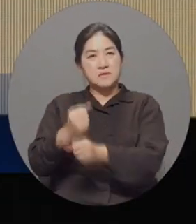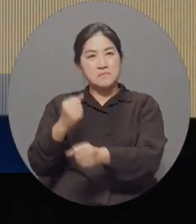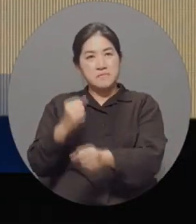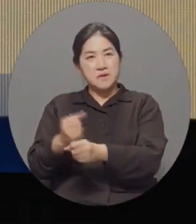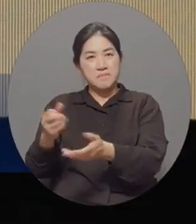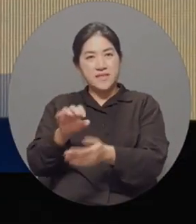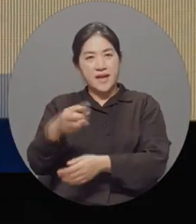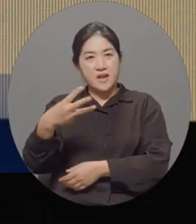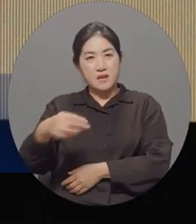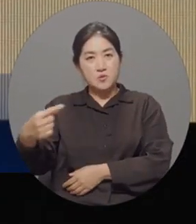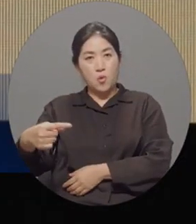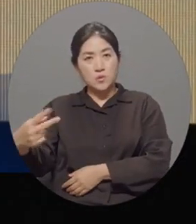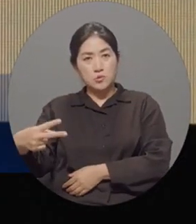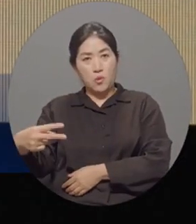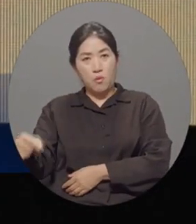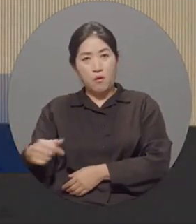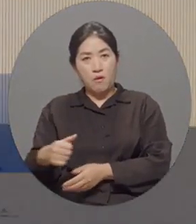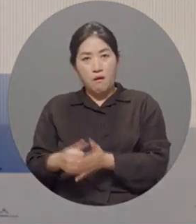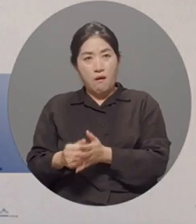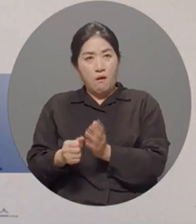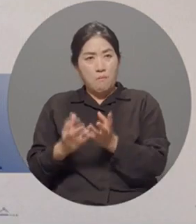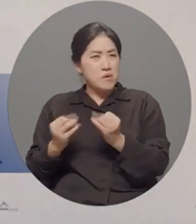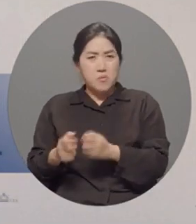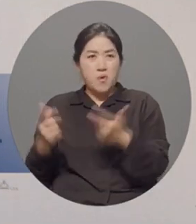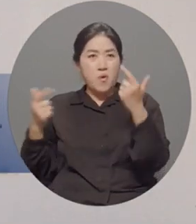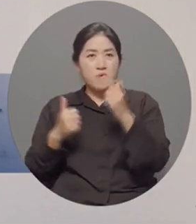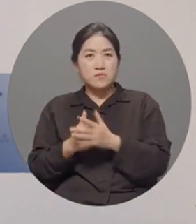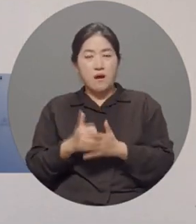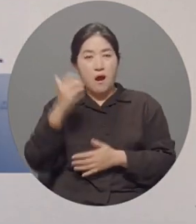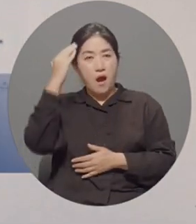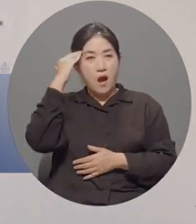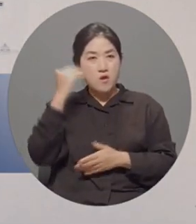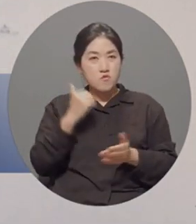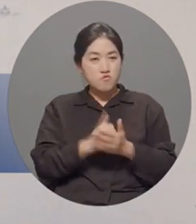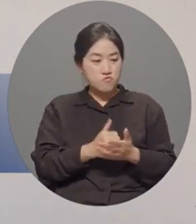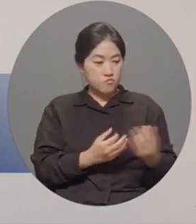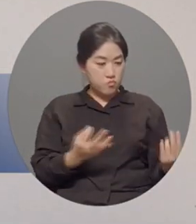(인터뷰) 공산품 이런 거 알리에서 1천 원, 2천 원 이렇게 하는 게 요새 되게 유행이에요.